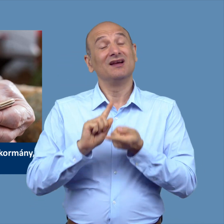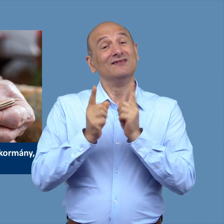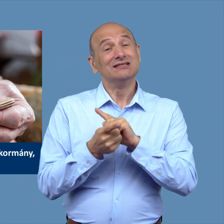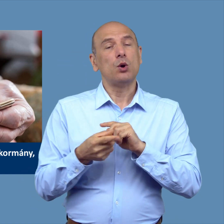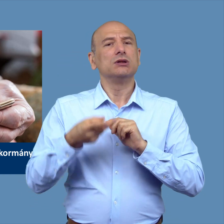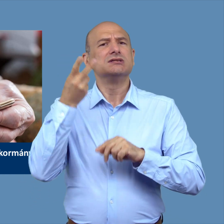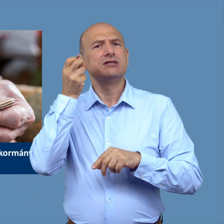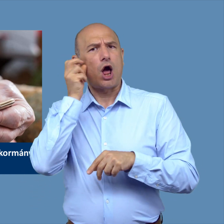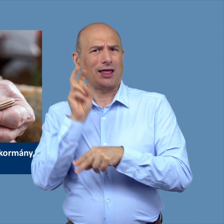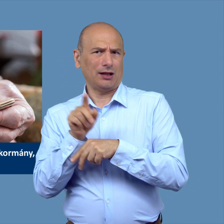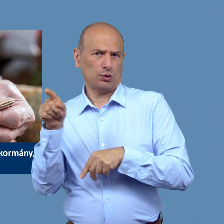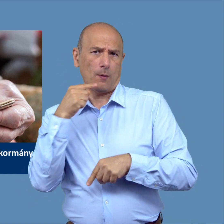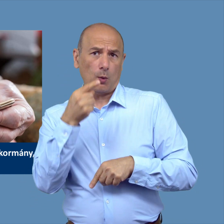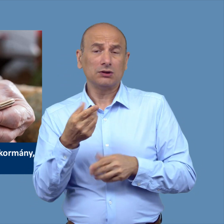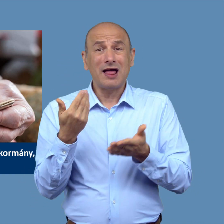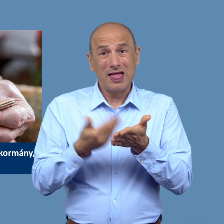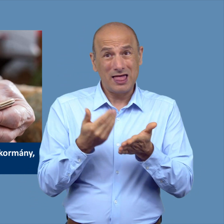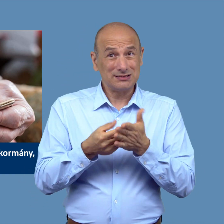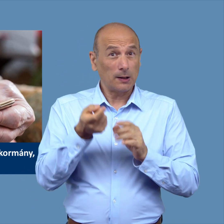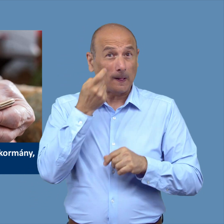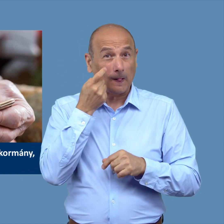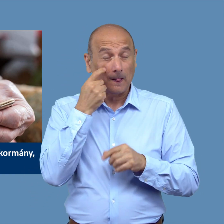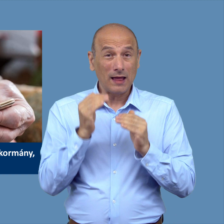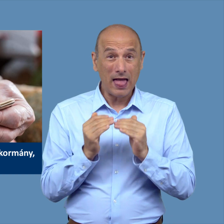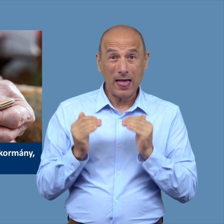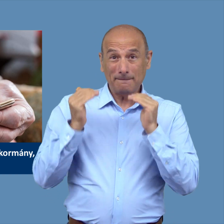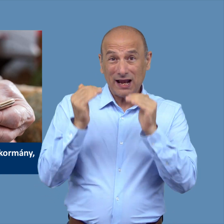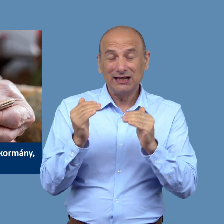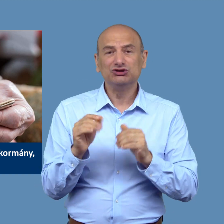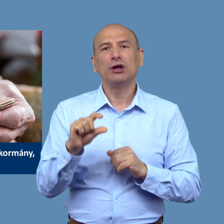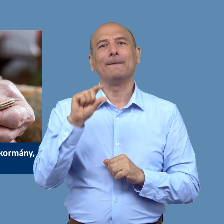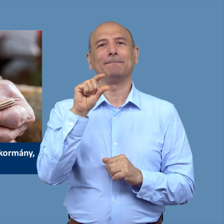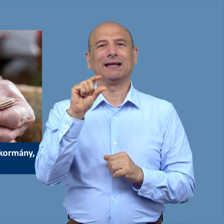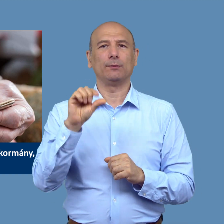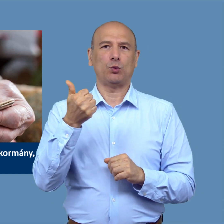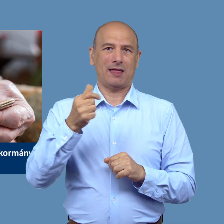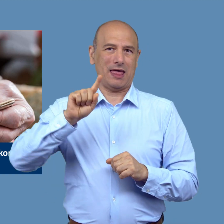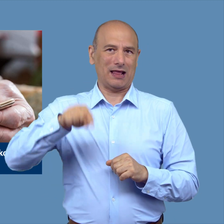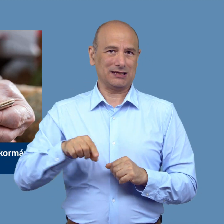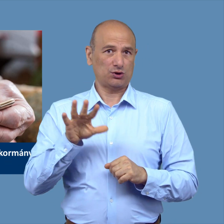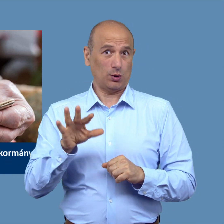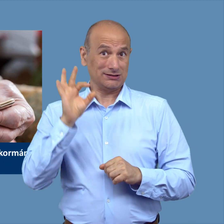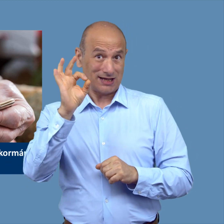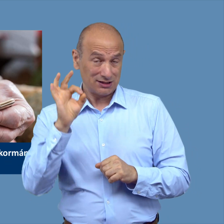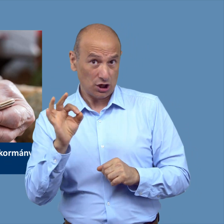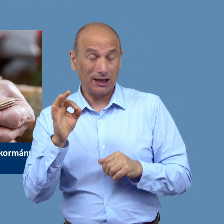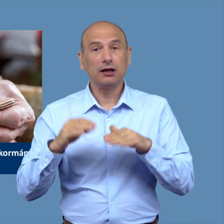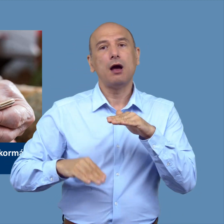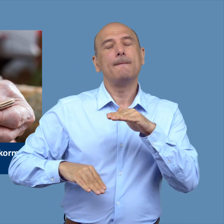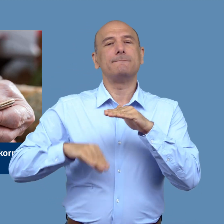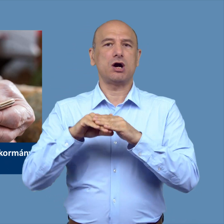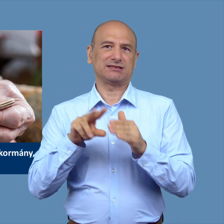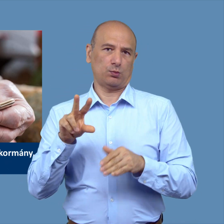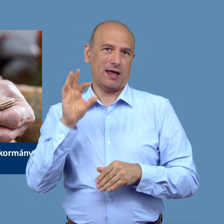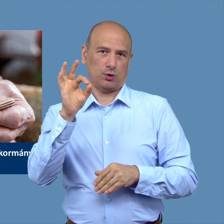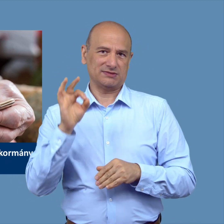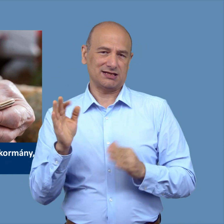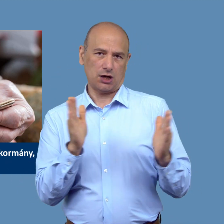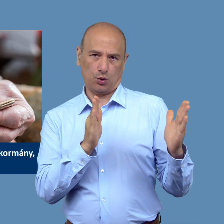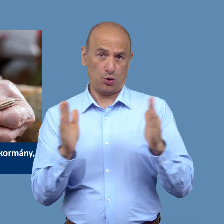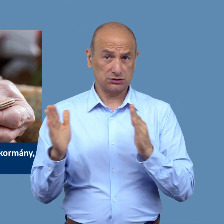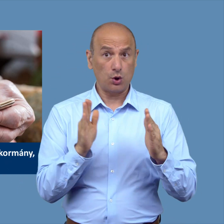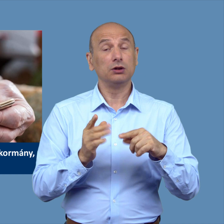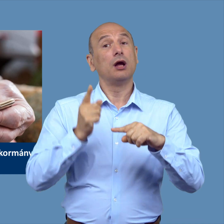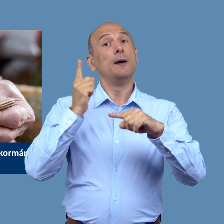A nyugdíjszakértő szerint minimum másfél, maximum 3 százalék között lehet.